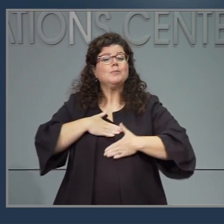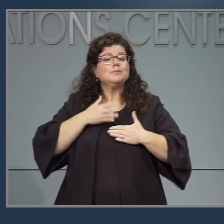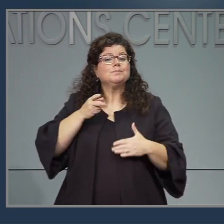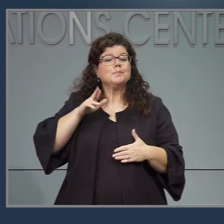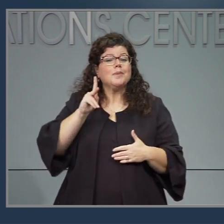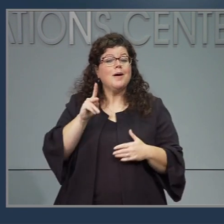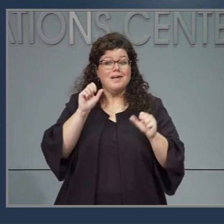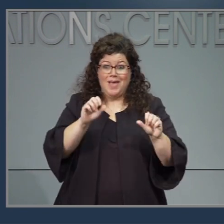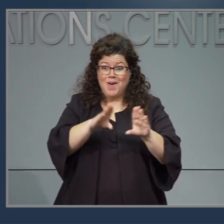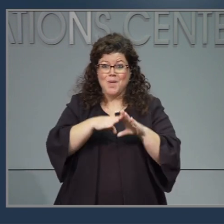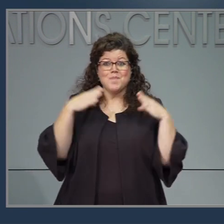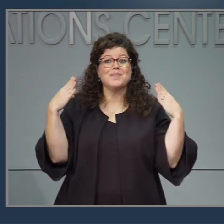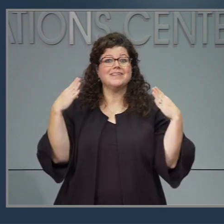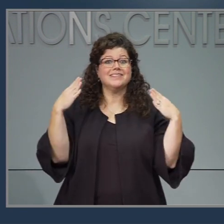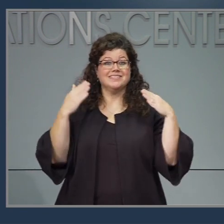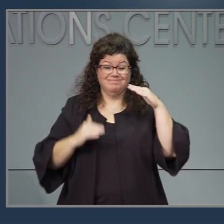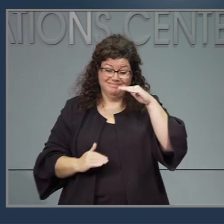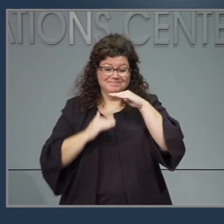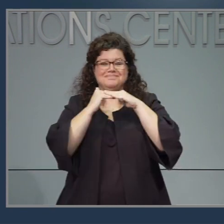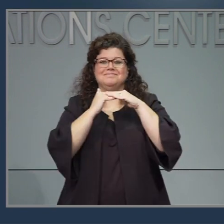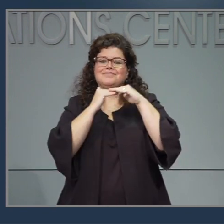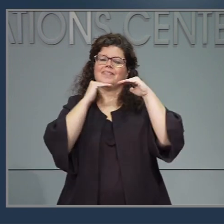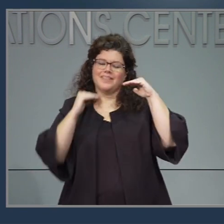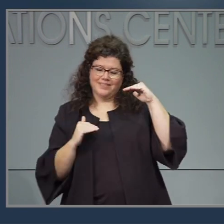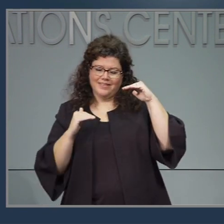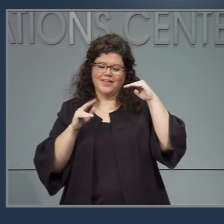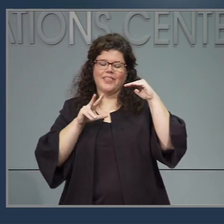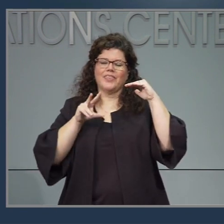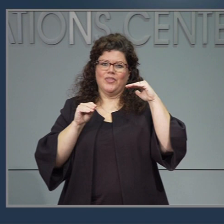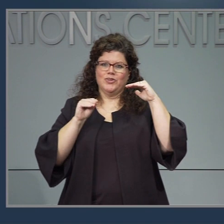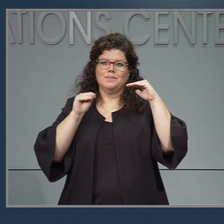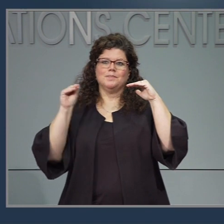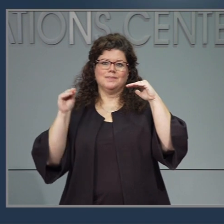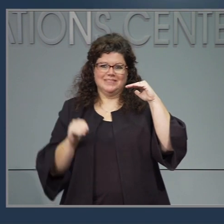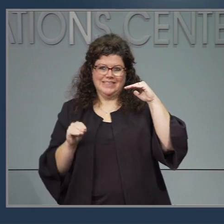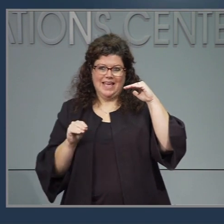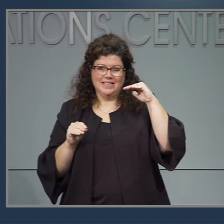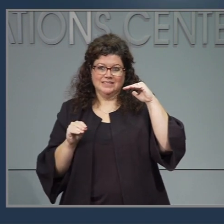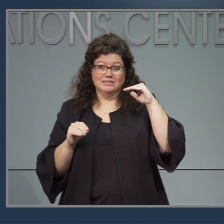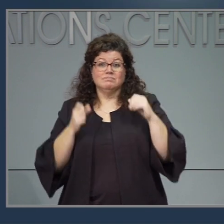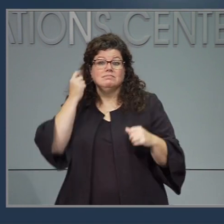del treinta por ciento. Los límites de reuniones, permanecerán con veinticinco